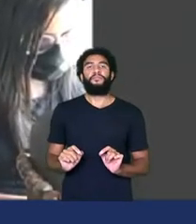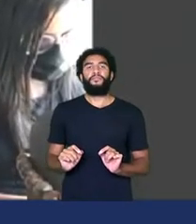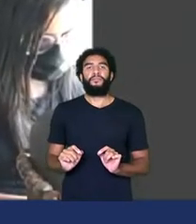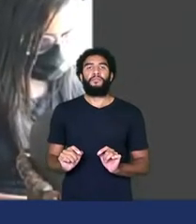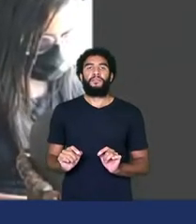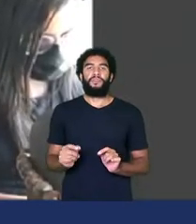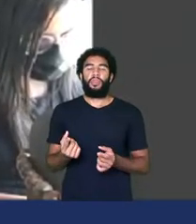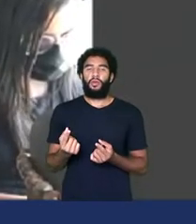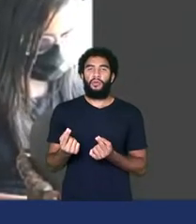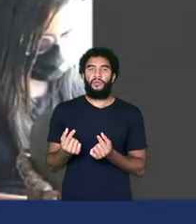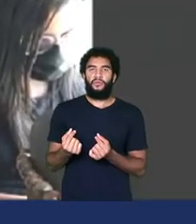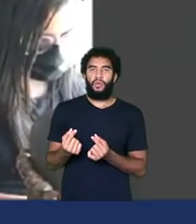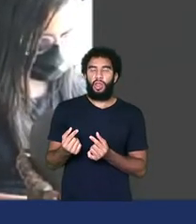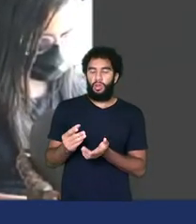REDUZINDO OS VALORES DE INVESTIMENTO NAS UTIS E